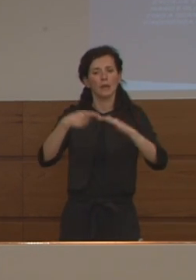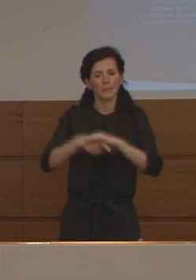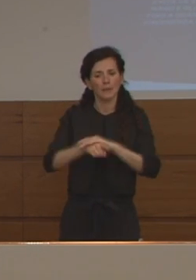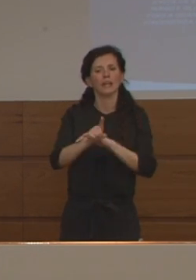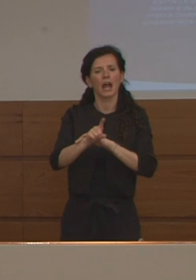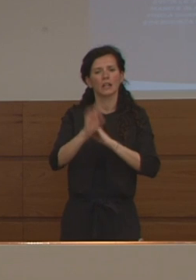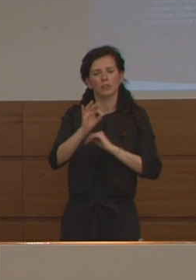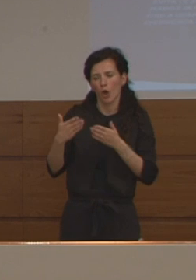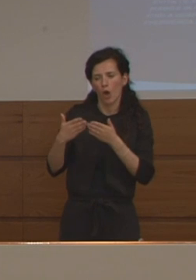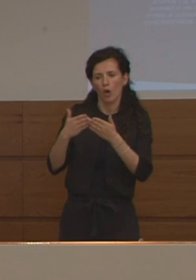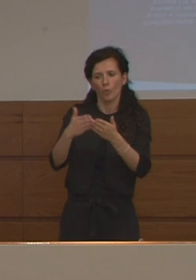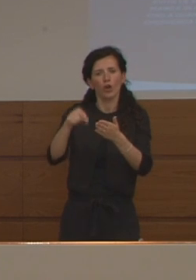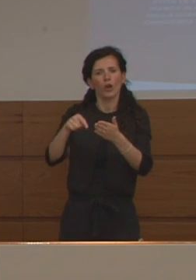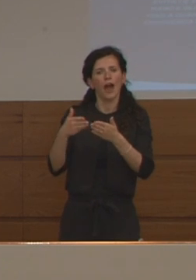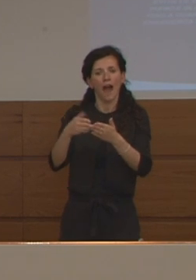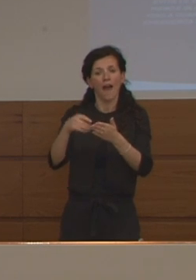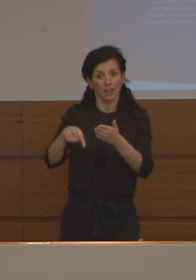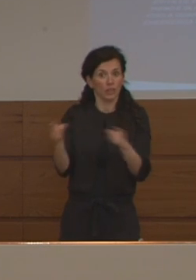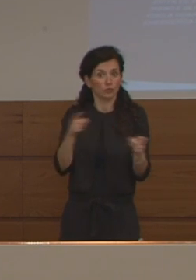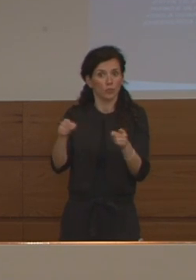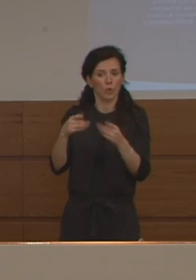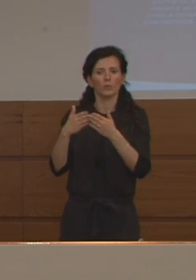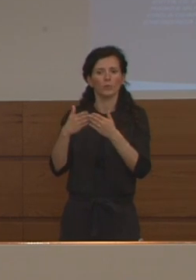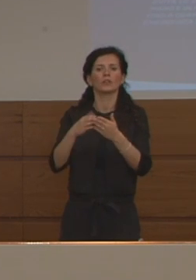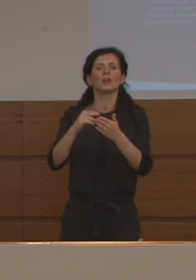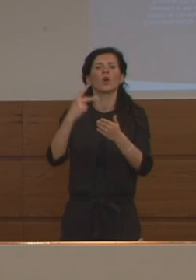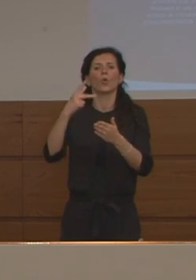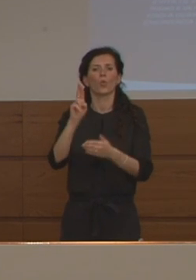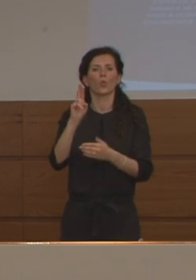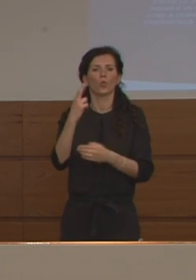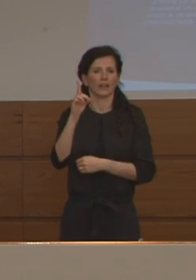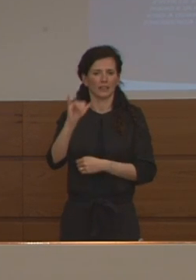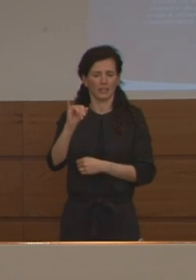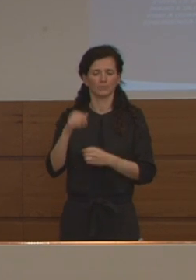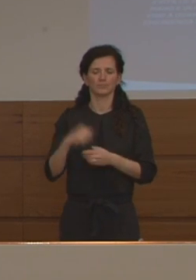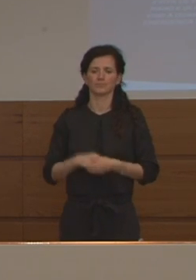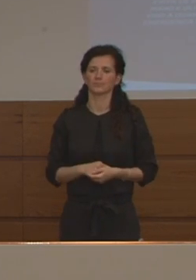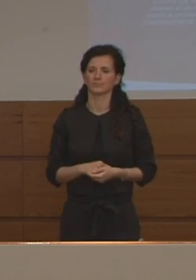attualmente sulla nave Alan Curdi. Io mi fermerei qui.